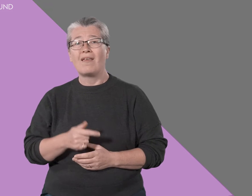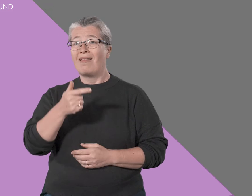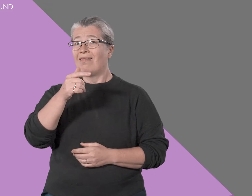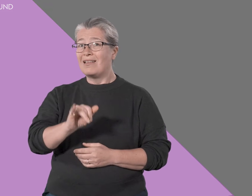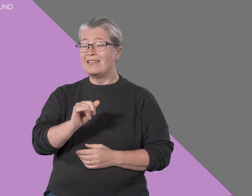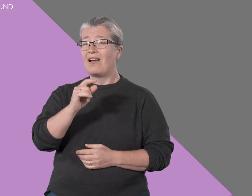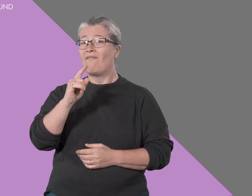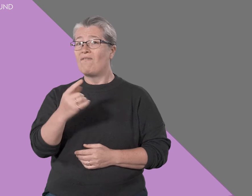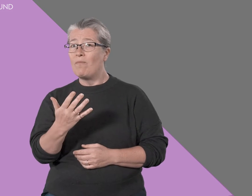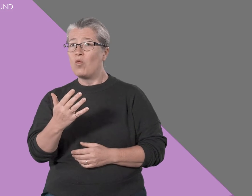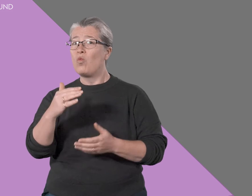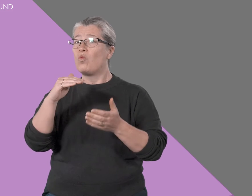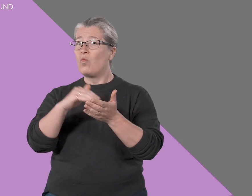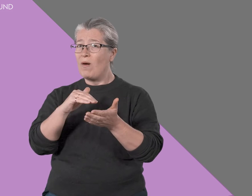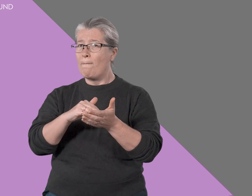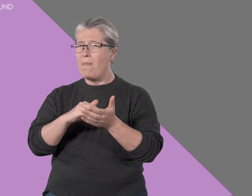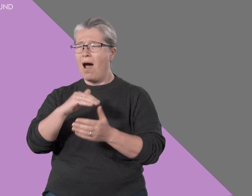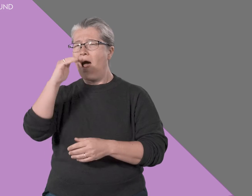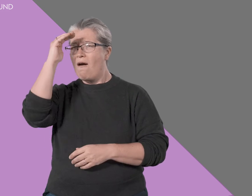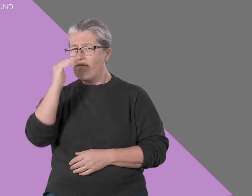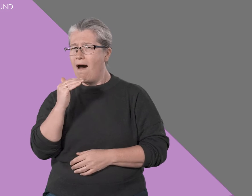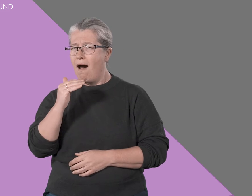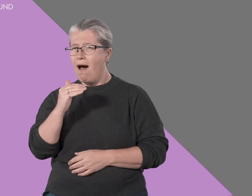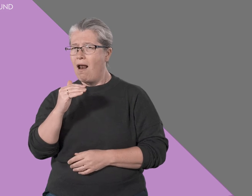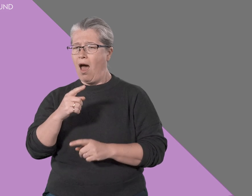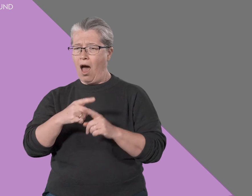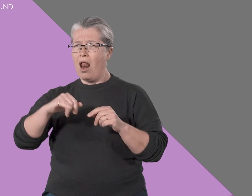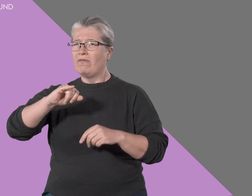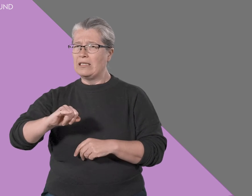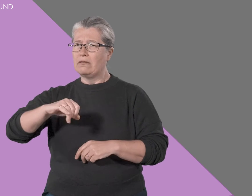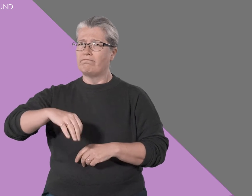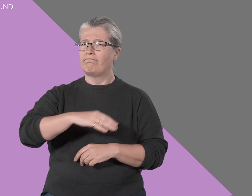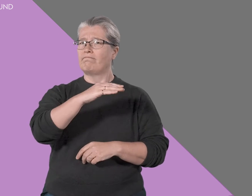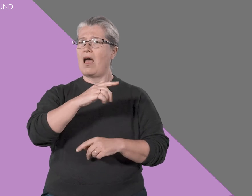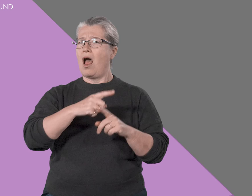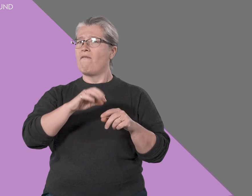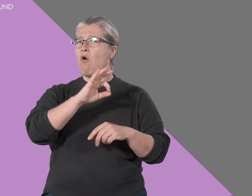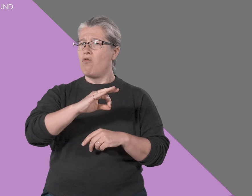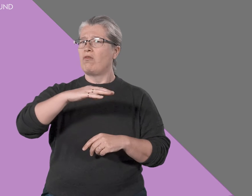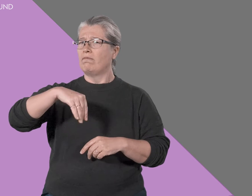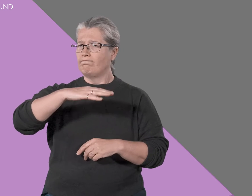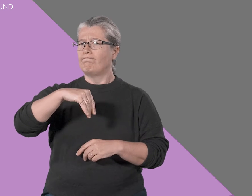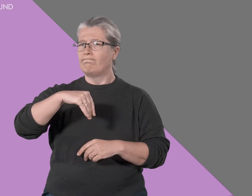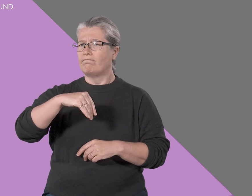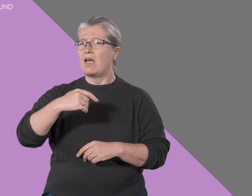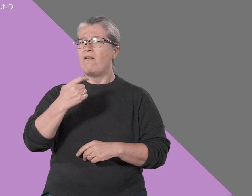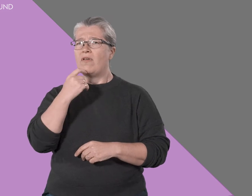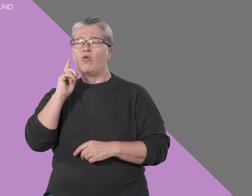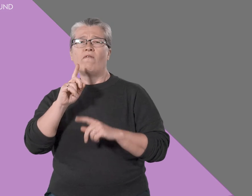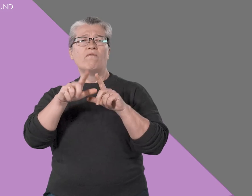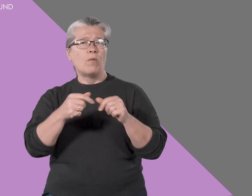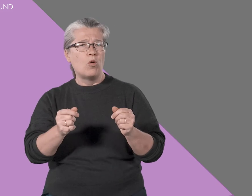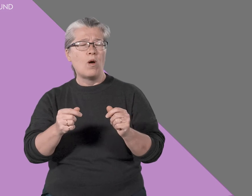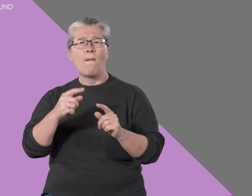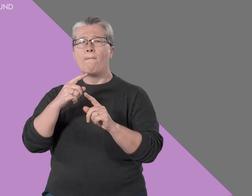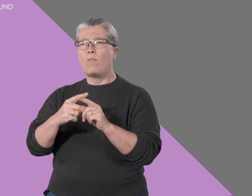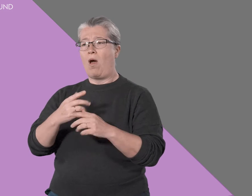Finlands Dövas Förbund och Andningsförbundet ordnar i samarbete en frågestund -